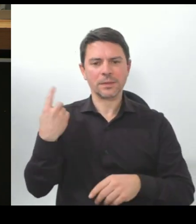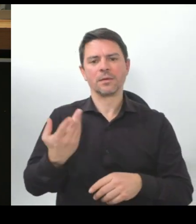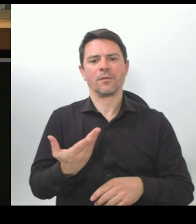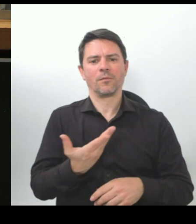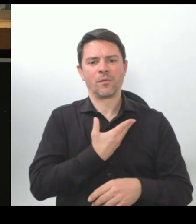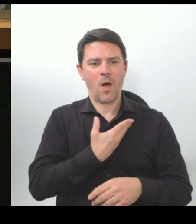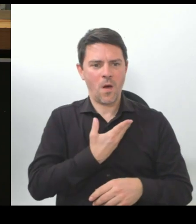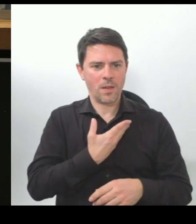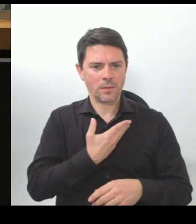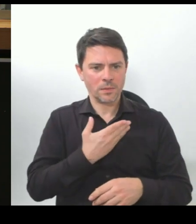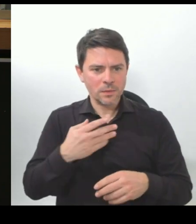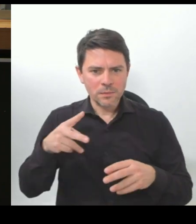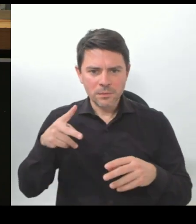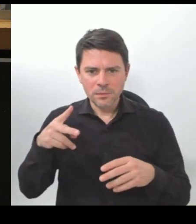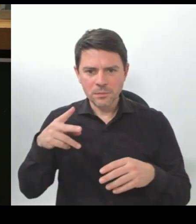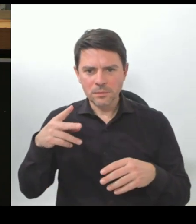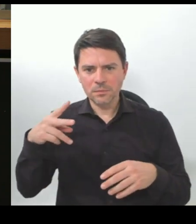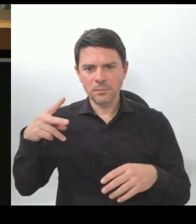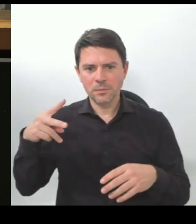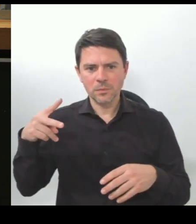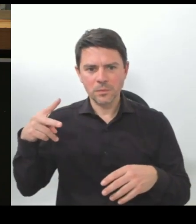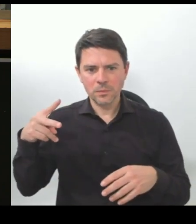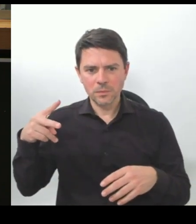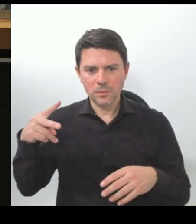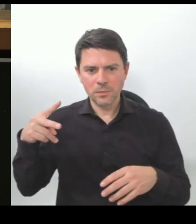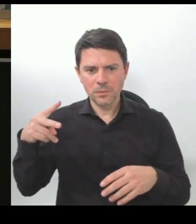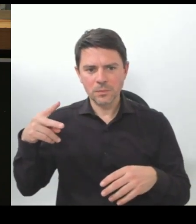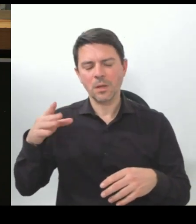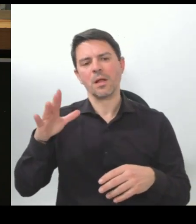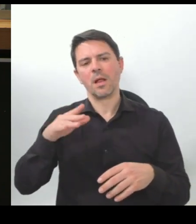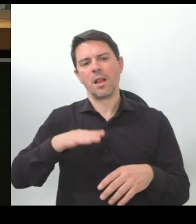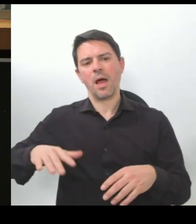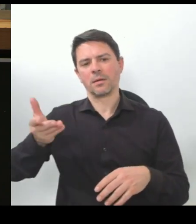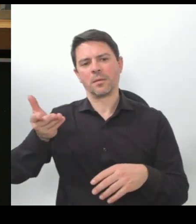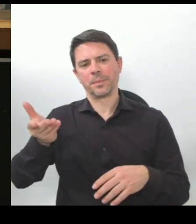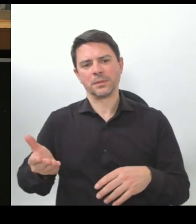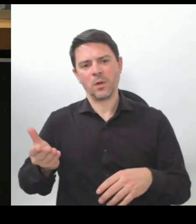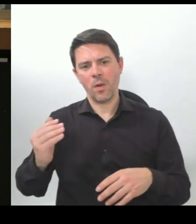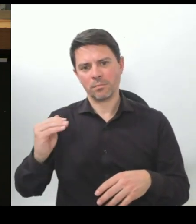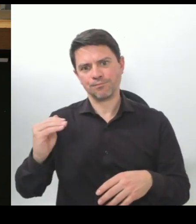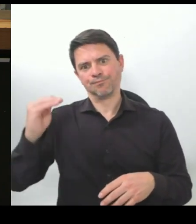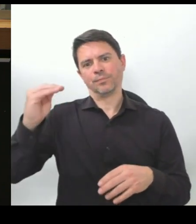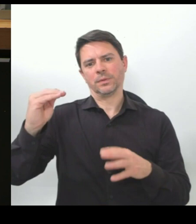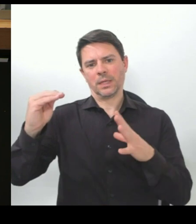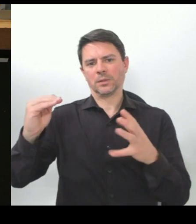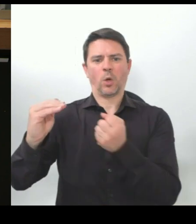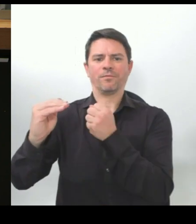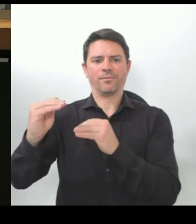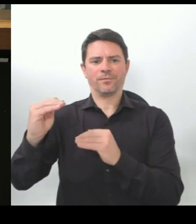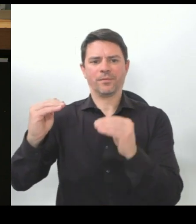in den Haushaltsberatungen damals in einem vierjährigen Anpassungsprozess vorgeschlagen, diese Bundesbesoldung im Land